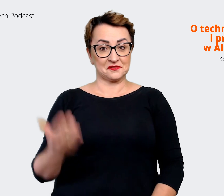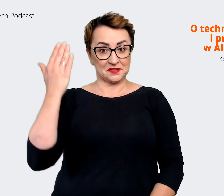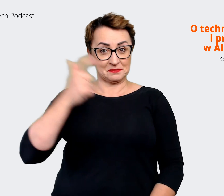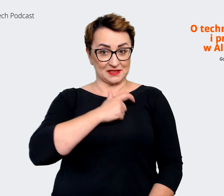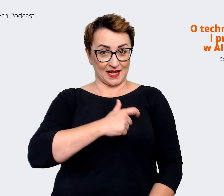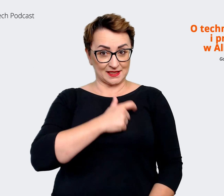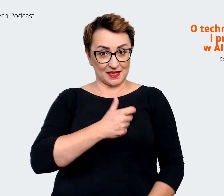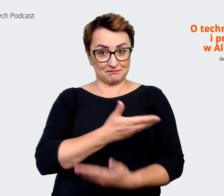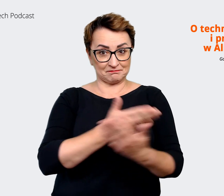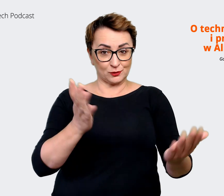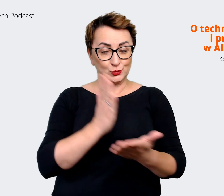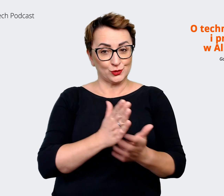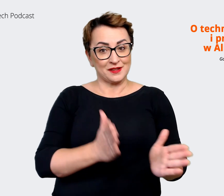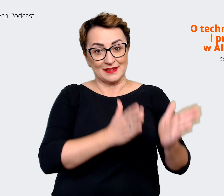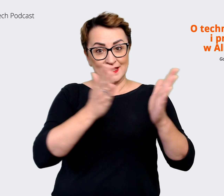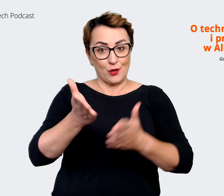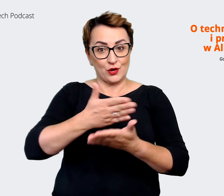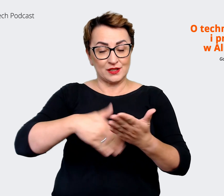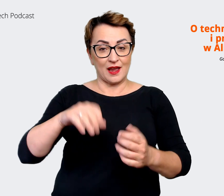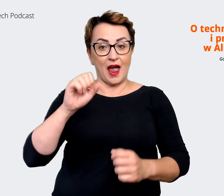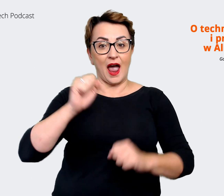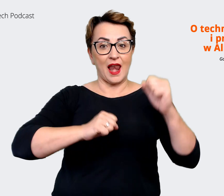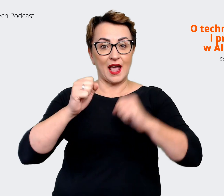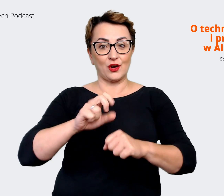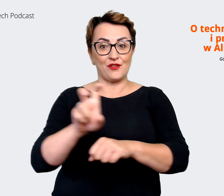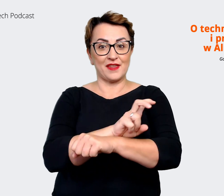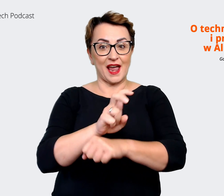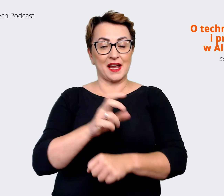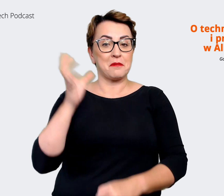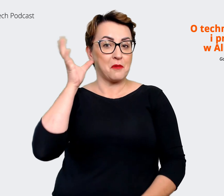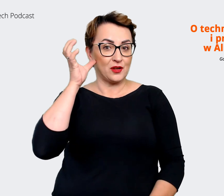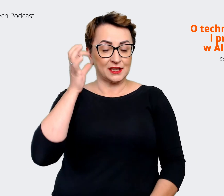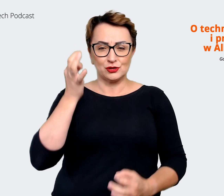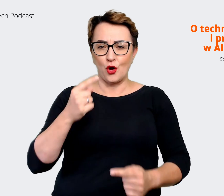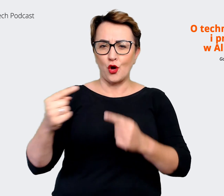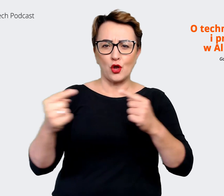Witam Was serdecznie w kolejnym odcinku Allegro Tech Podcast. Dzisiaj rozmowa na którą bardzo,